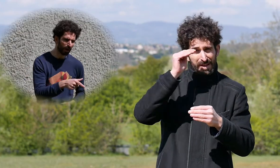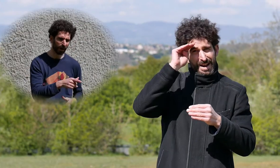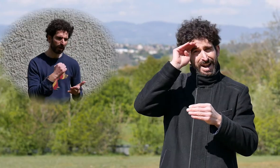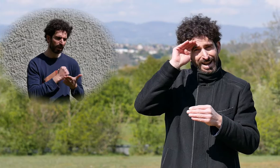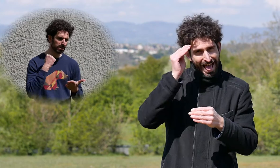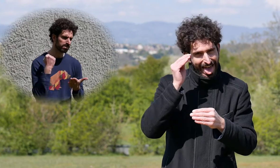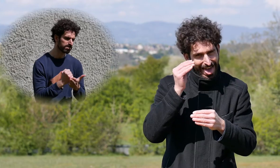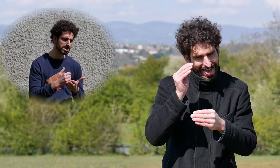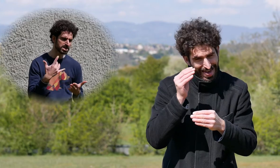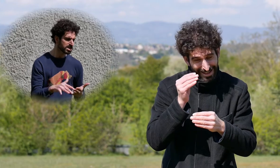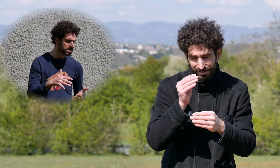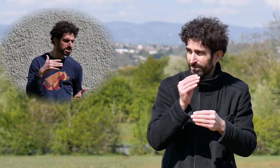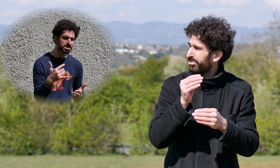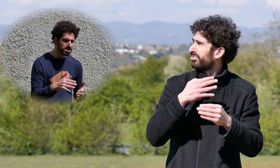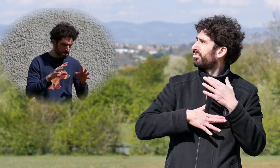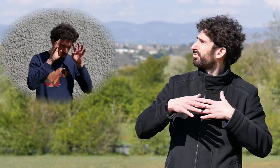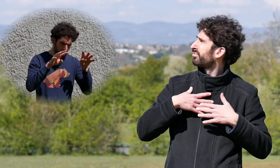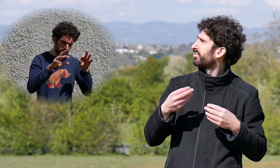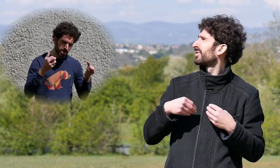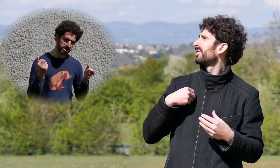* tu as un examen et tu vas en chier. * Tu me fatigues toi.